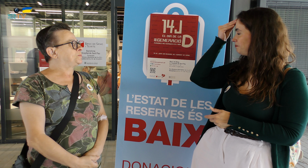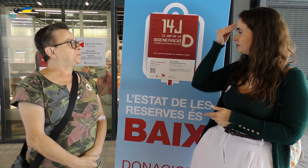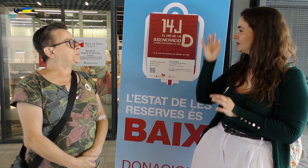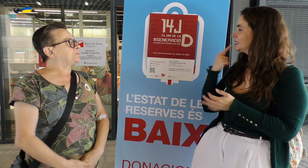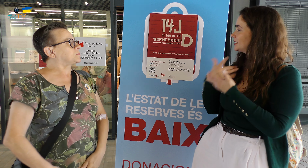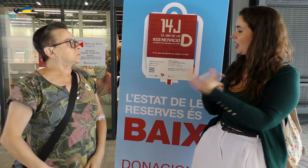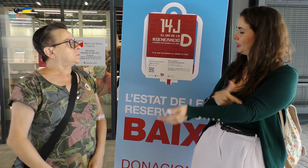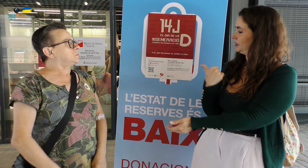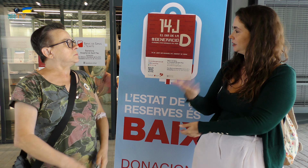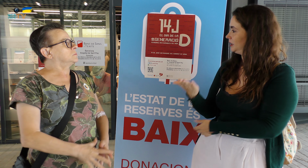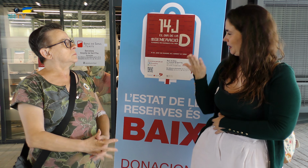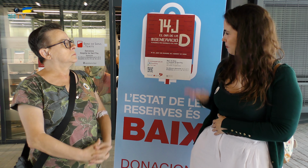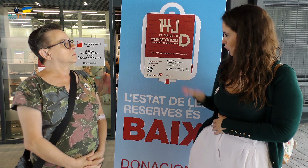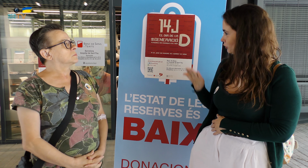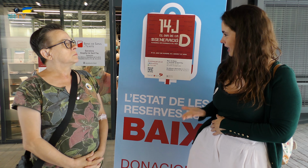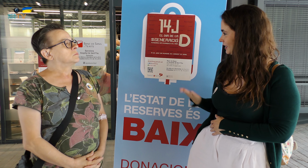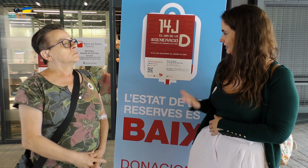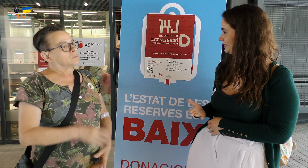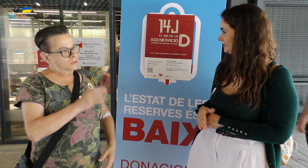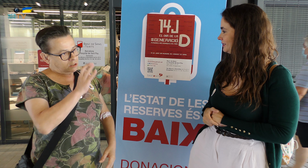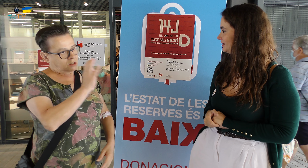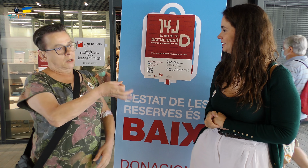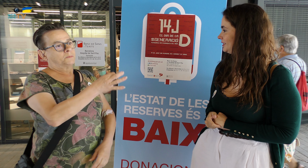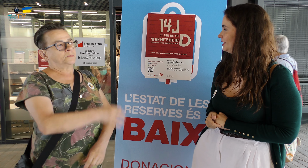Creus que donar sang és important? - Sí.